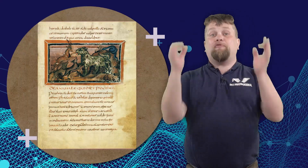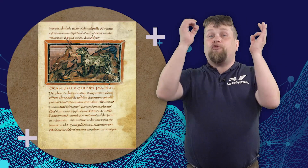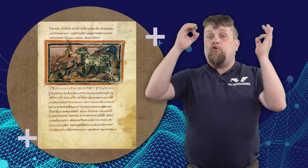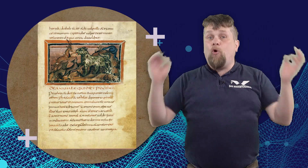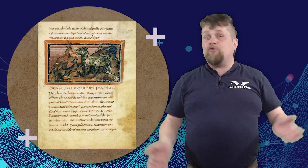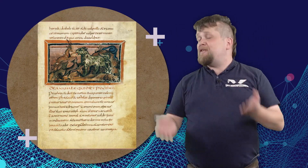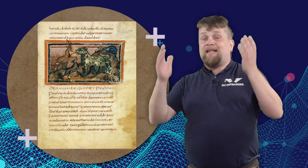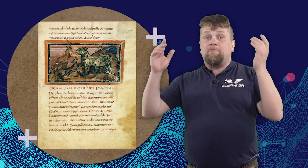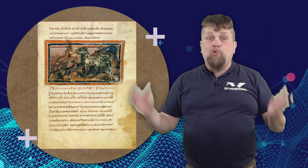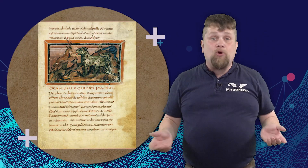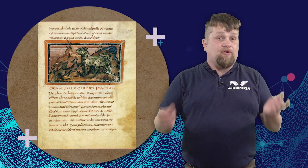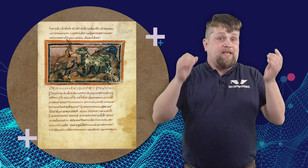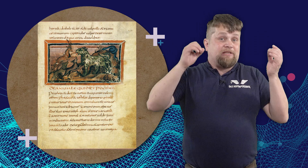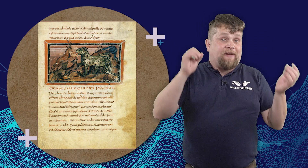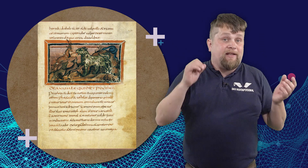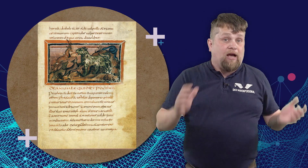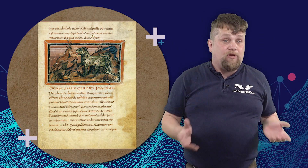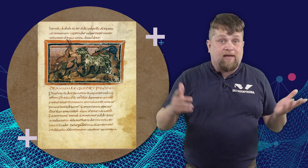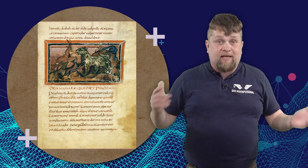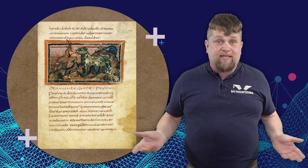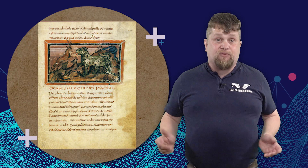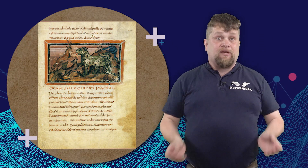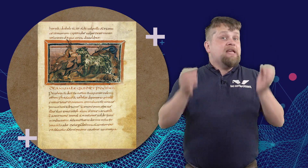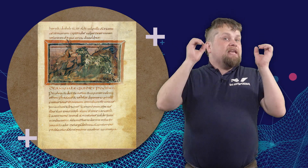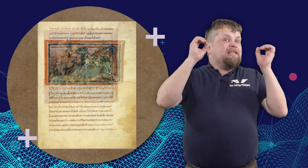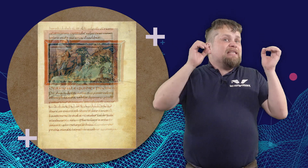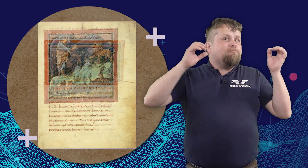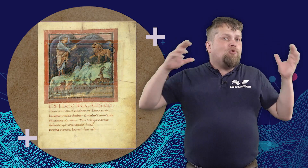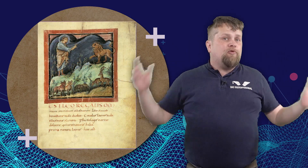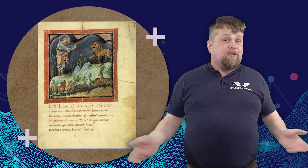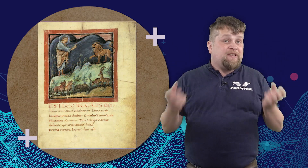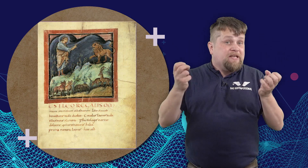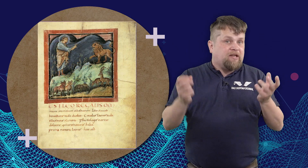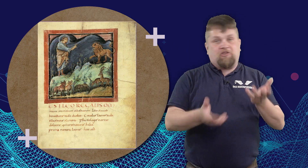Der Physiologus ist ein Buch aus dem zweiten Jahrhundert nach Christus. In diesem Buch wurden Tieren,